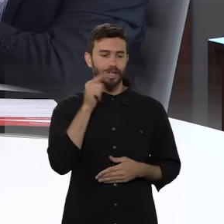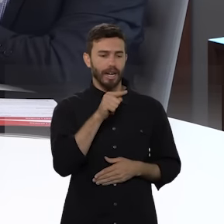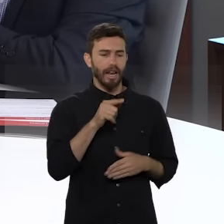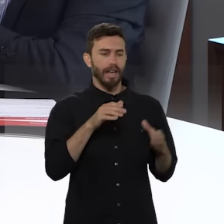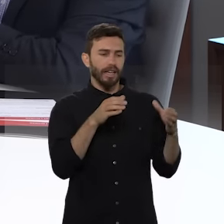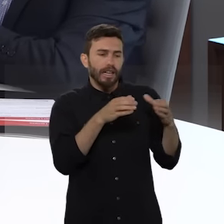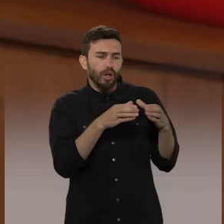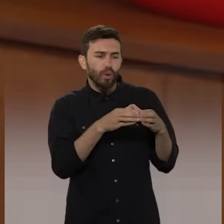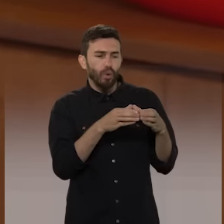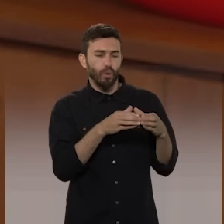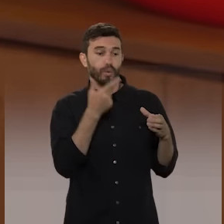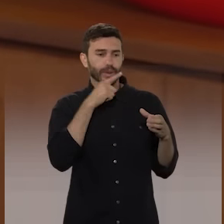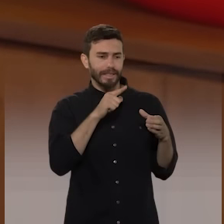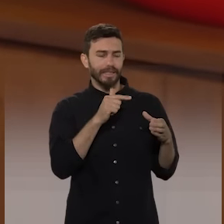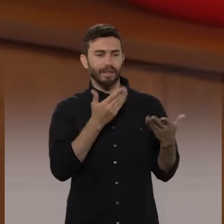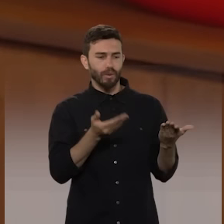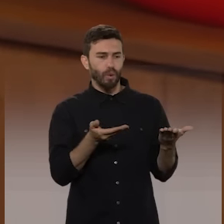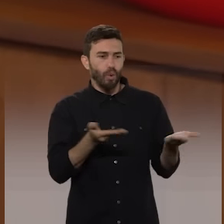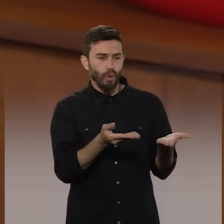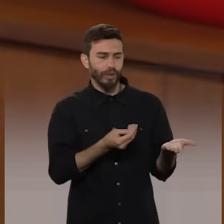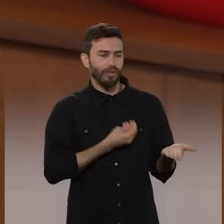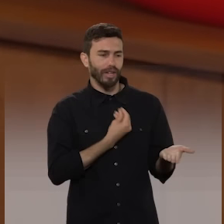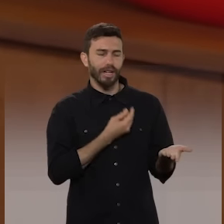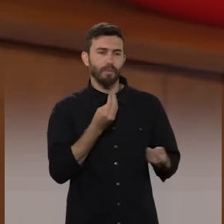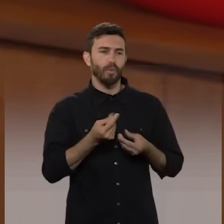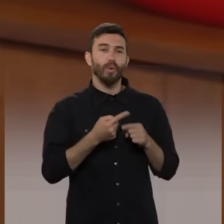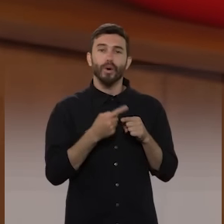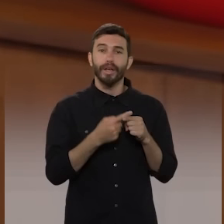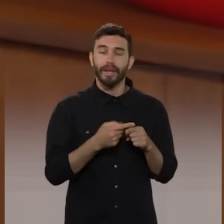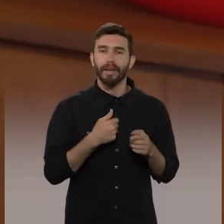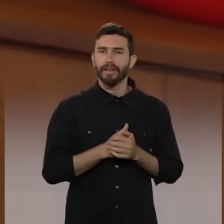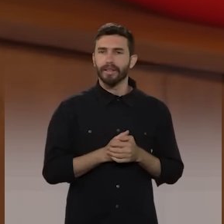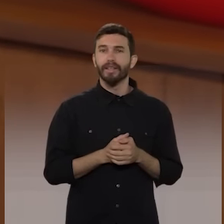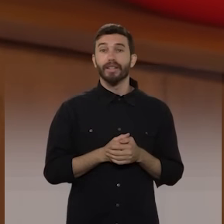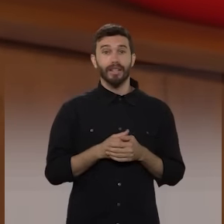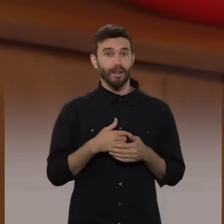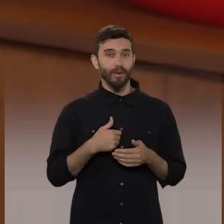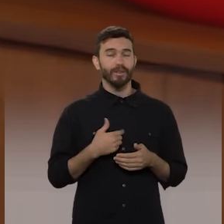aonde chegou e não existe só uma visão de como nós chegamos aonde estamos. Então,